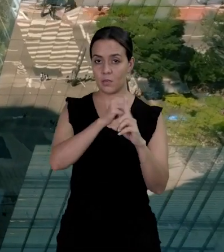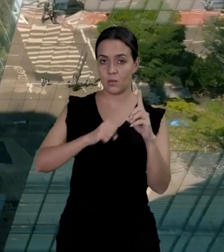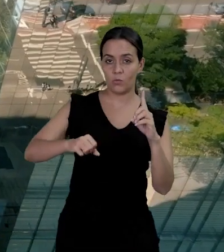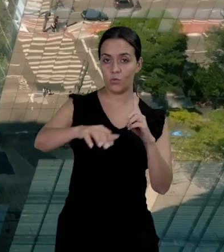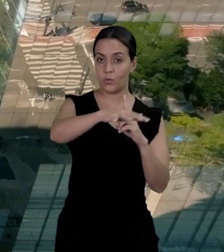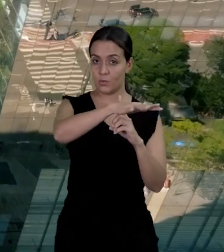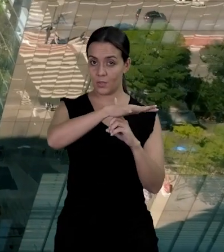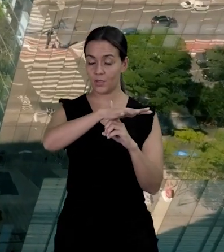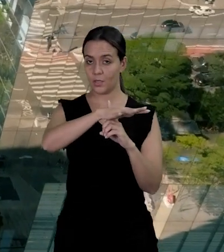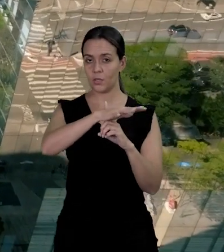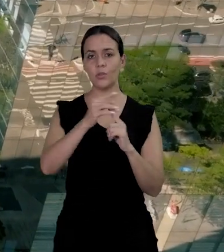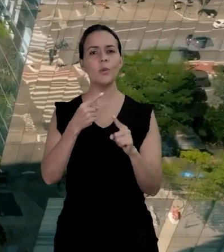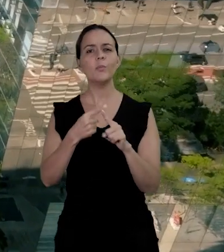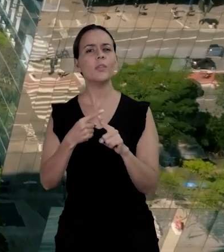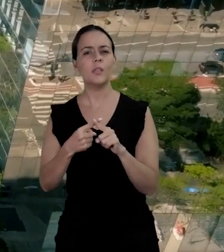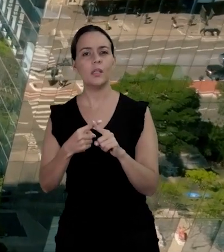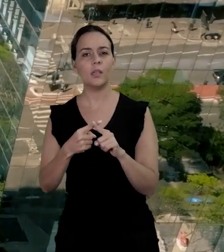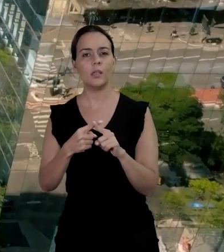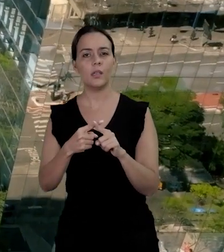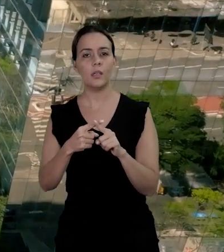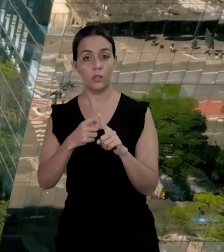Por quê? Porque toda a sociedade produz sofrimento.